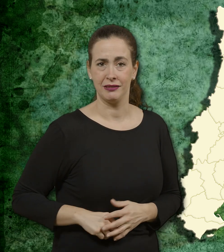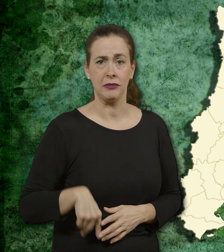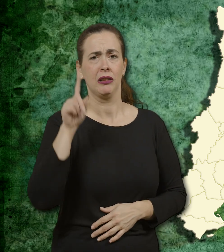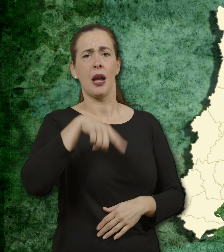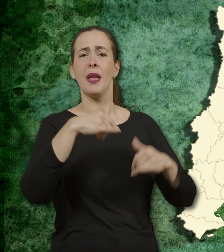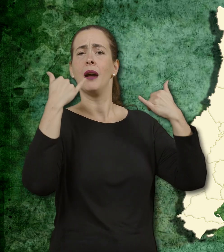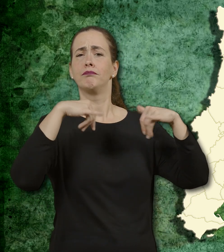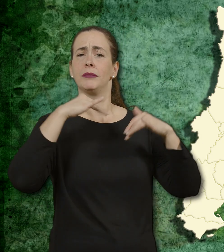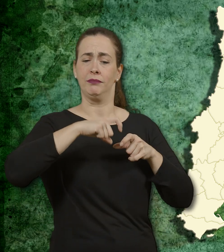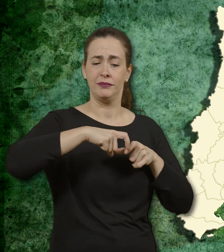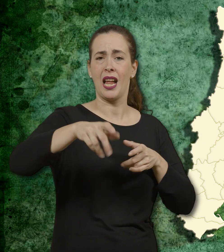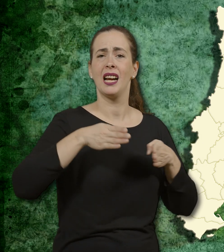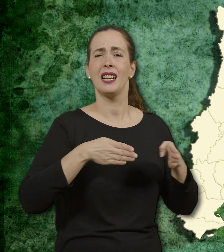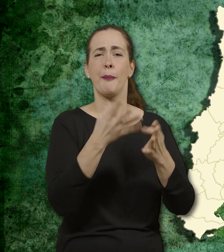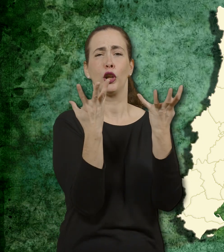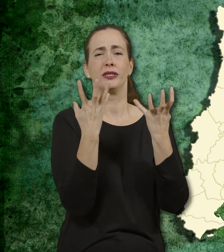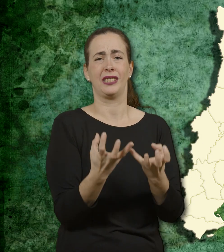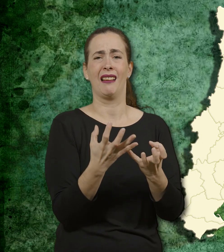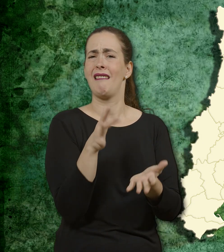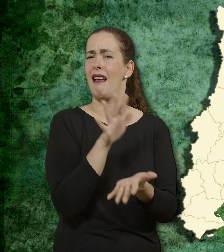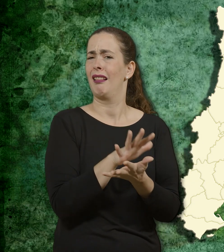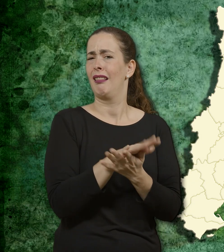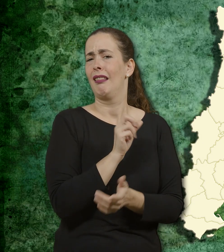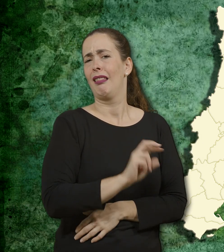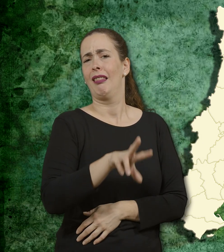Recórrer tranquil·lament el camí de la Sèquia.